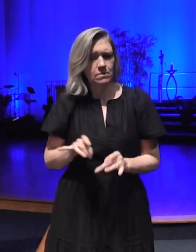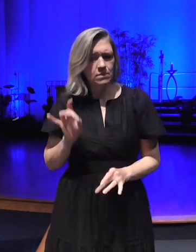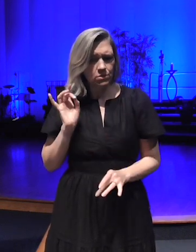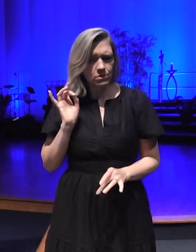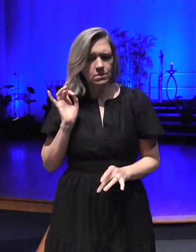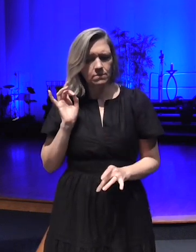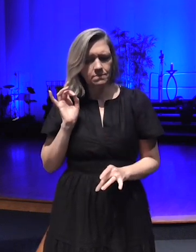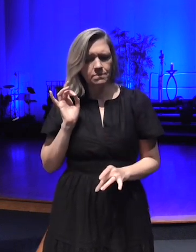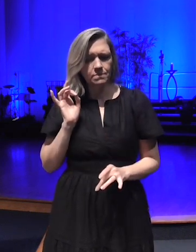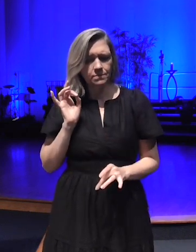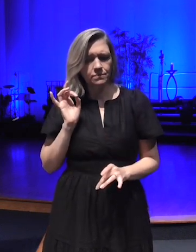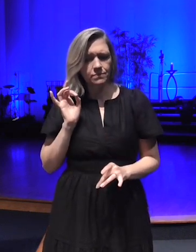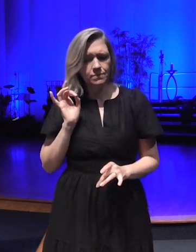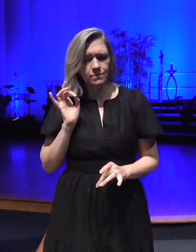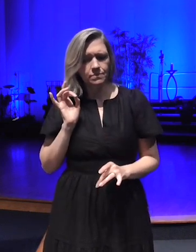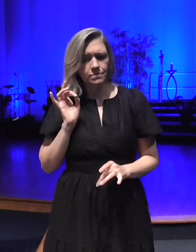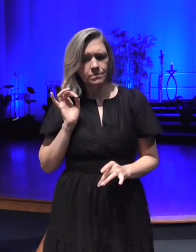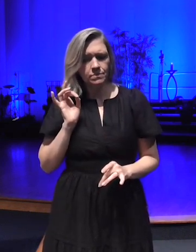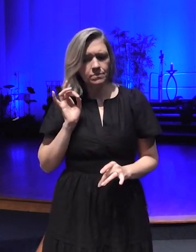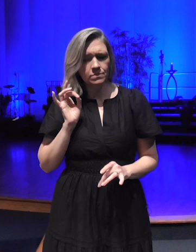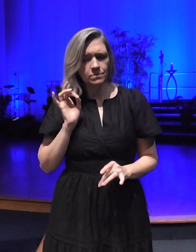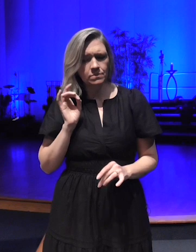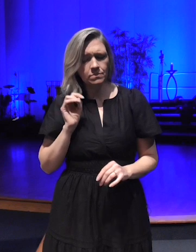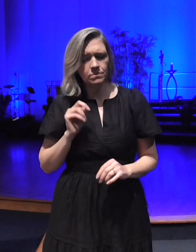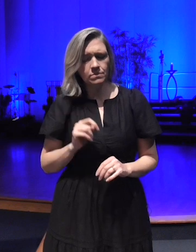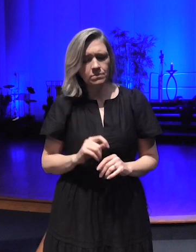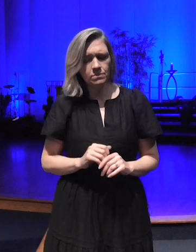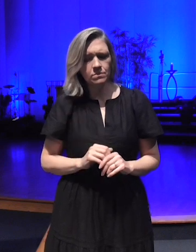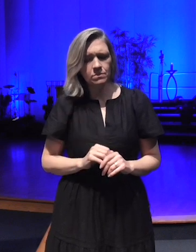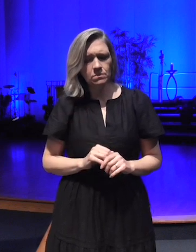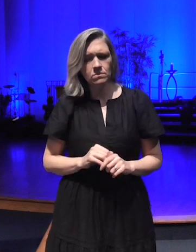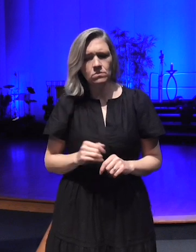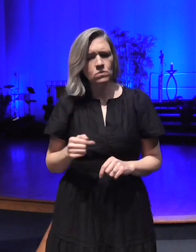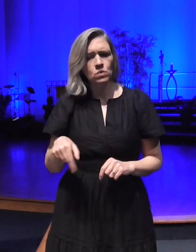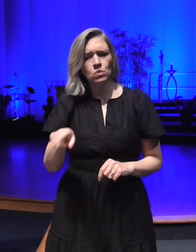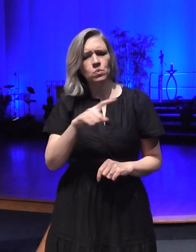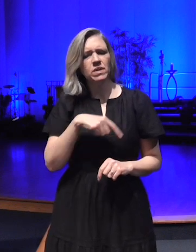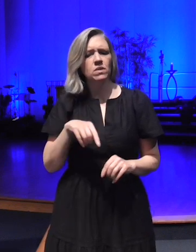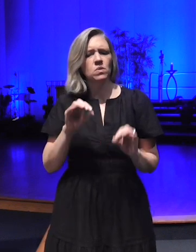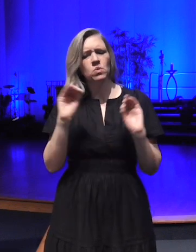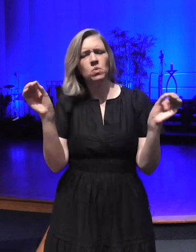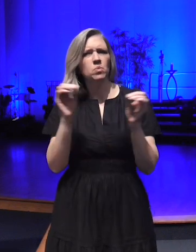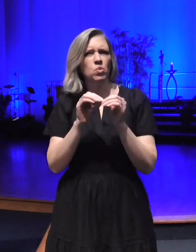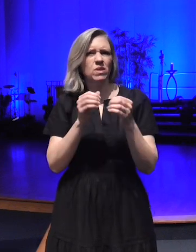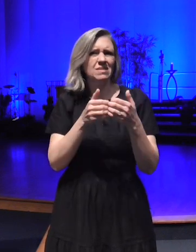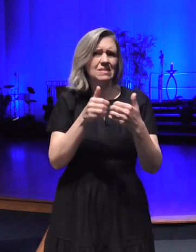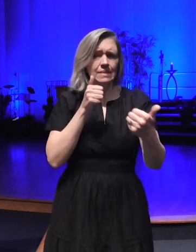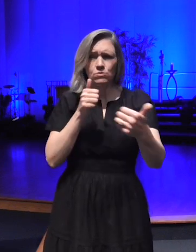donde dejamos de ser individuos separados y experimentamos